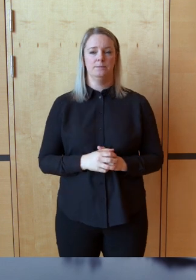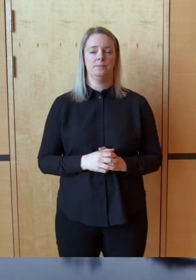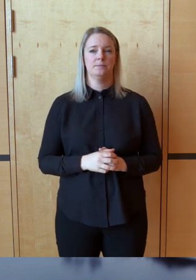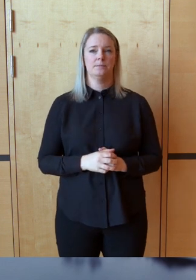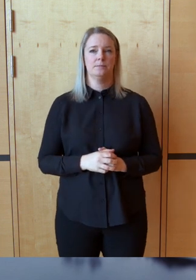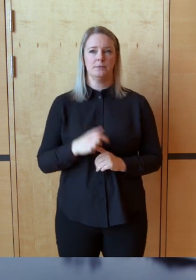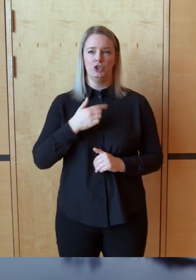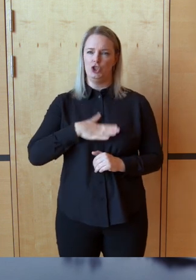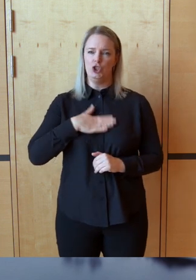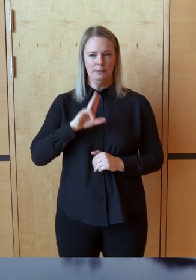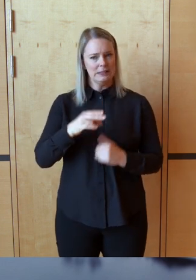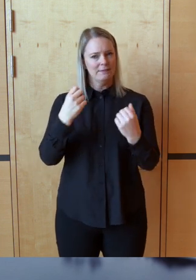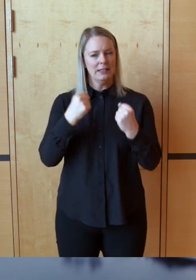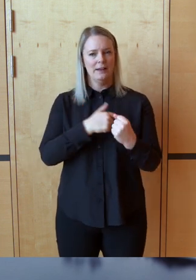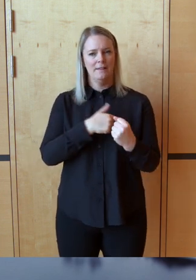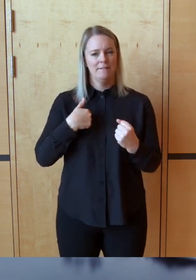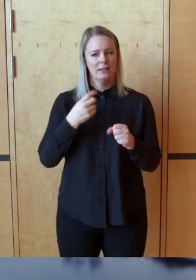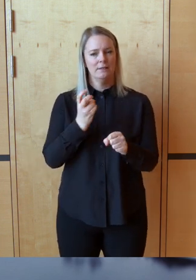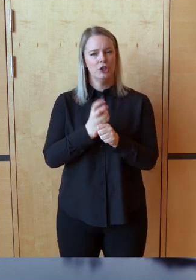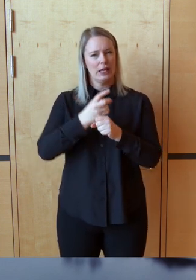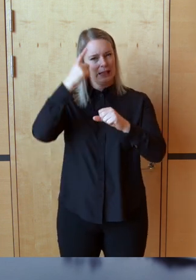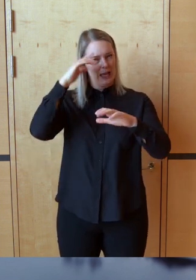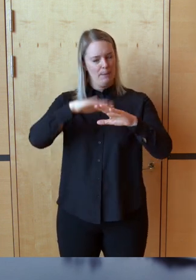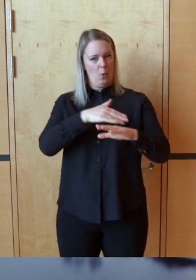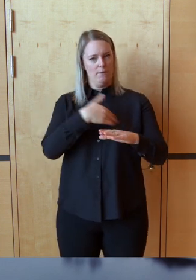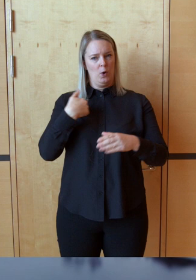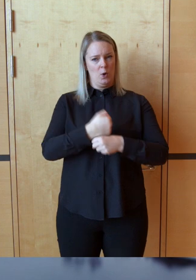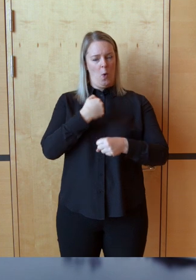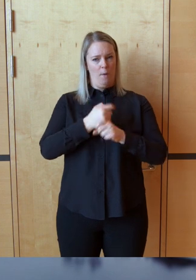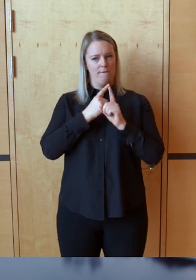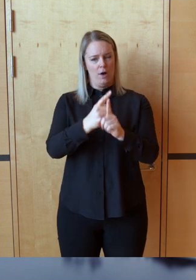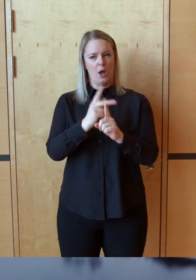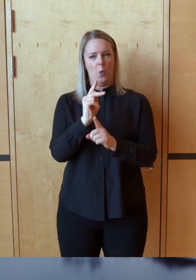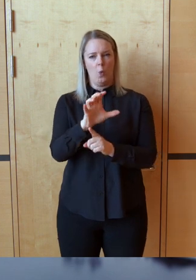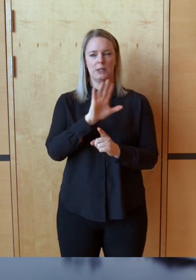Jag tyckte det viktigt att vi har det med oss och jag tycker också det är viktigt att jag ska följa kommunstyrelsens förslag